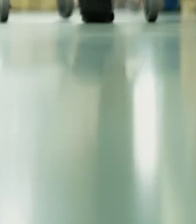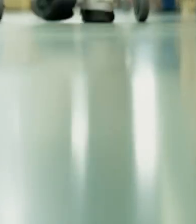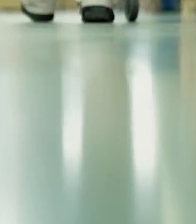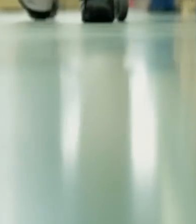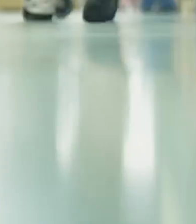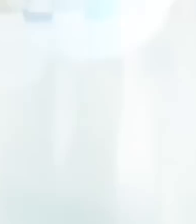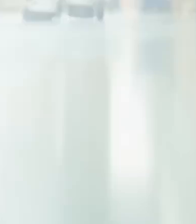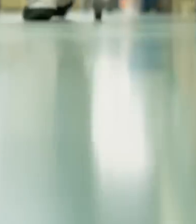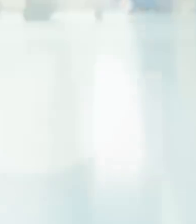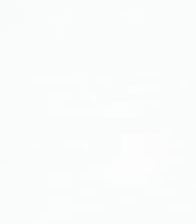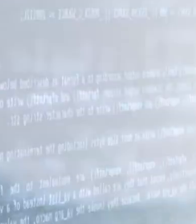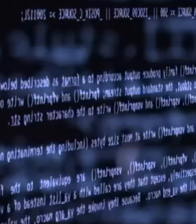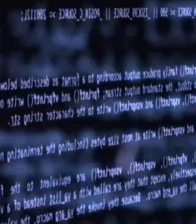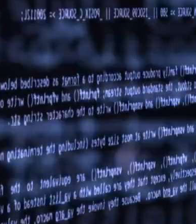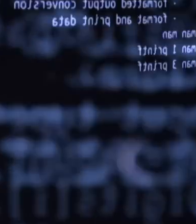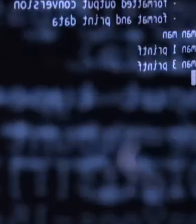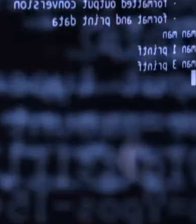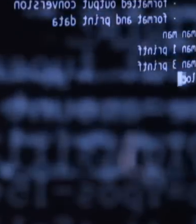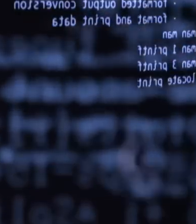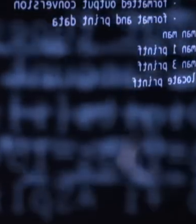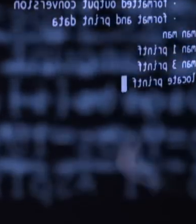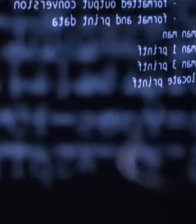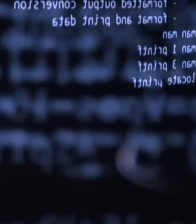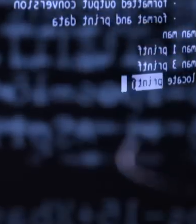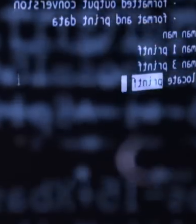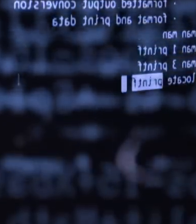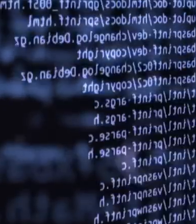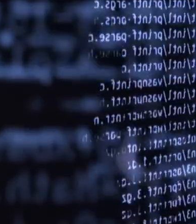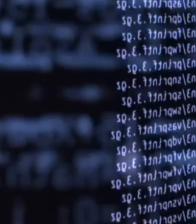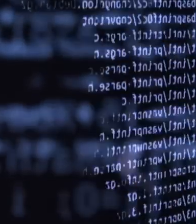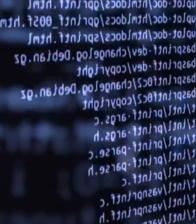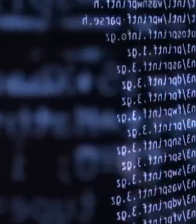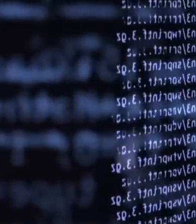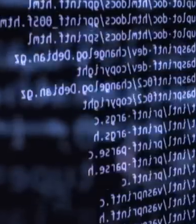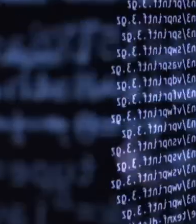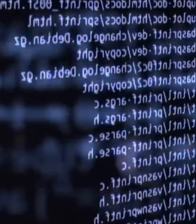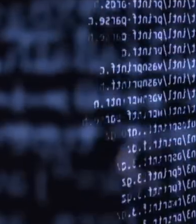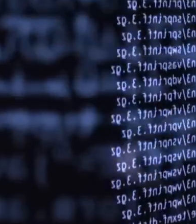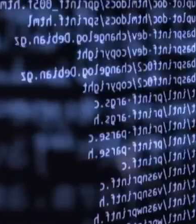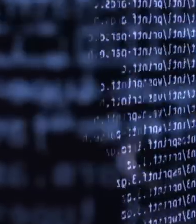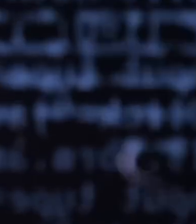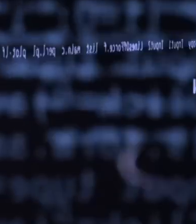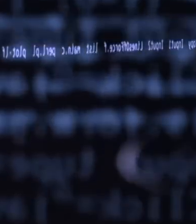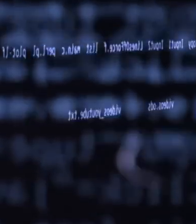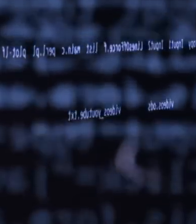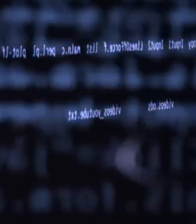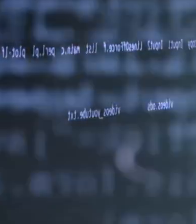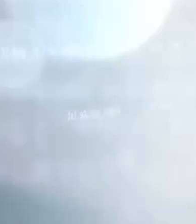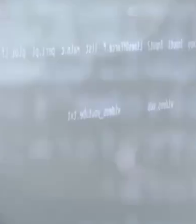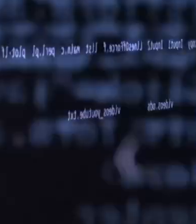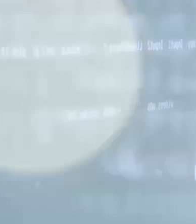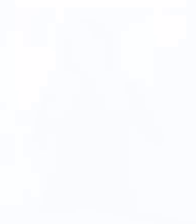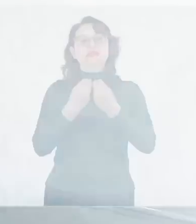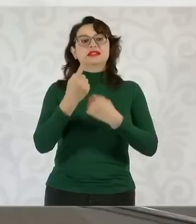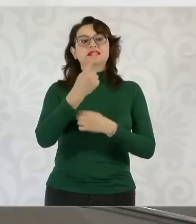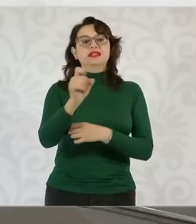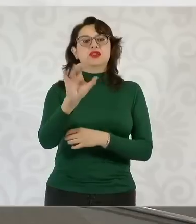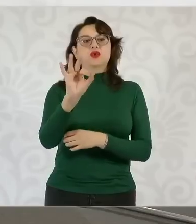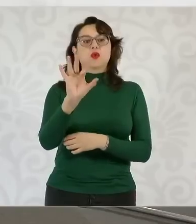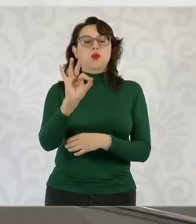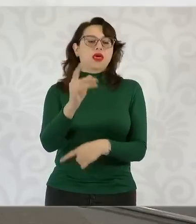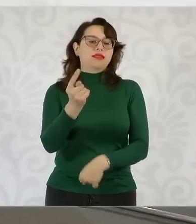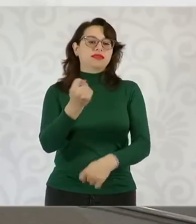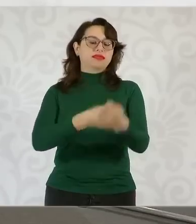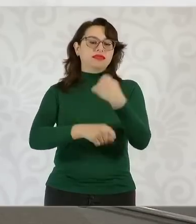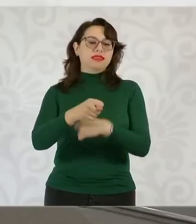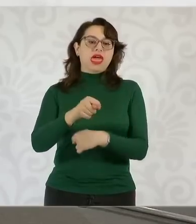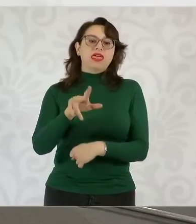plan contempla un periodo de 3 años de 2025 a 2028 durante su presentación el director